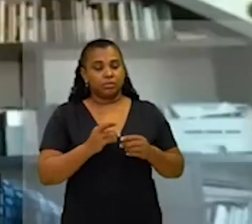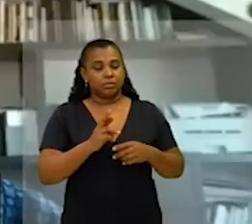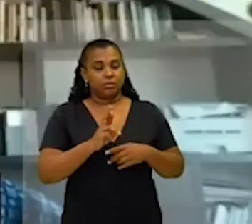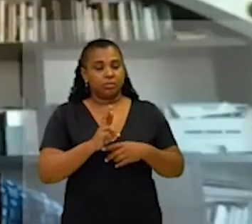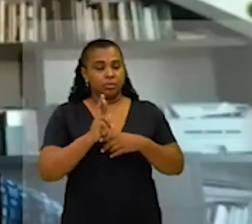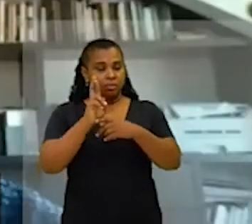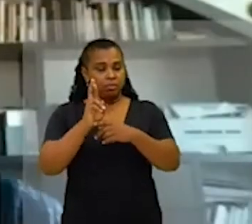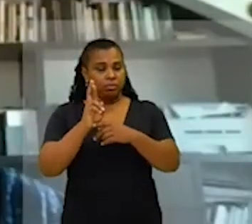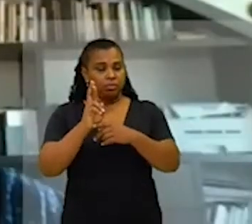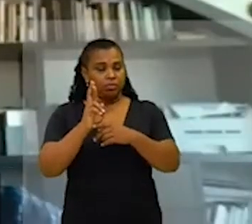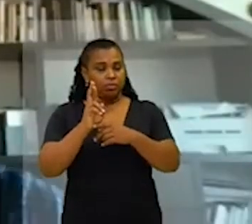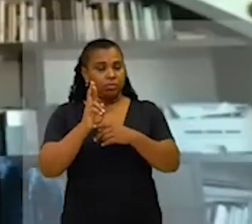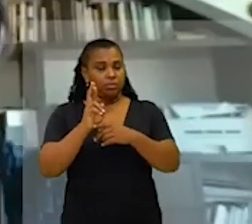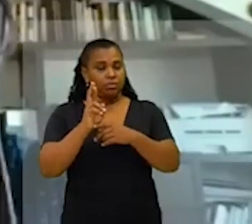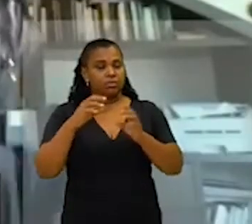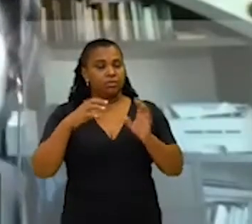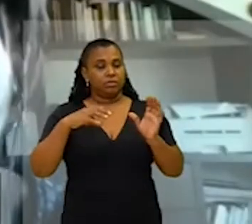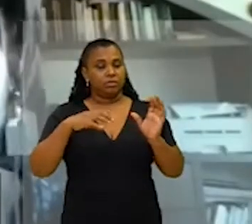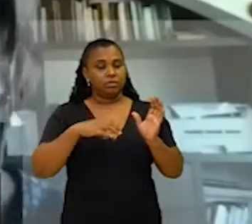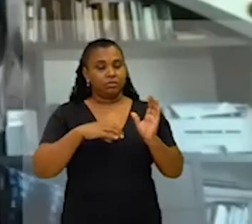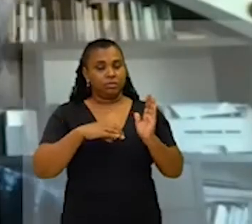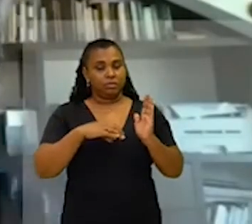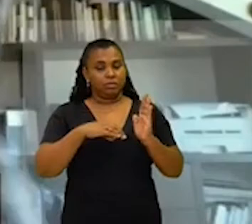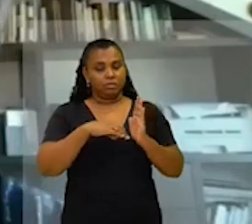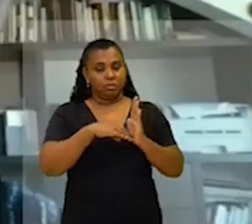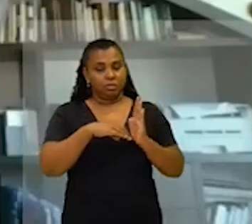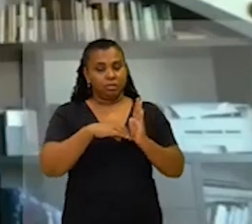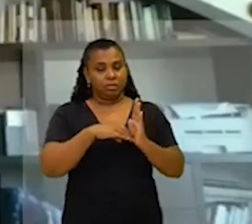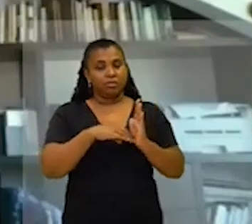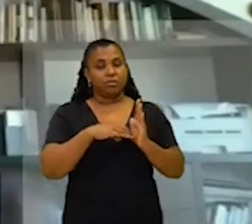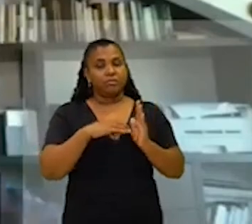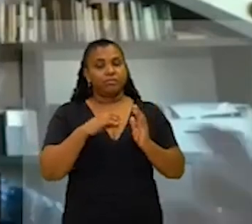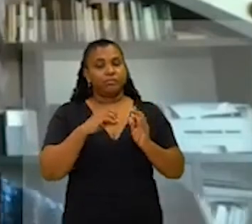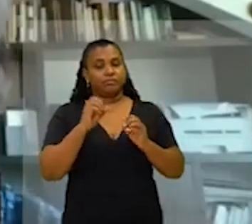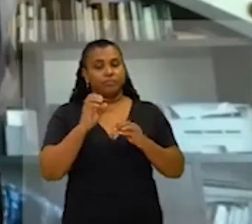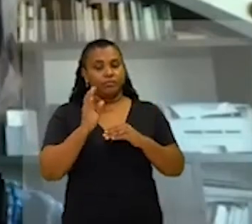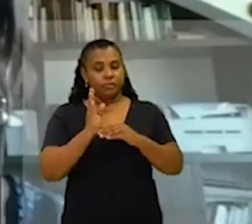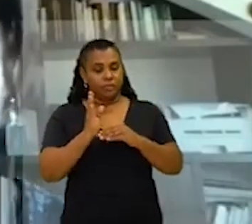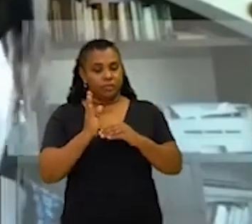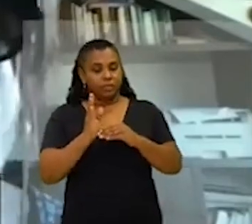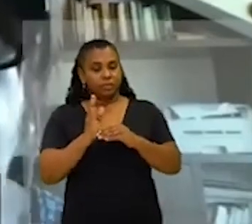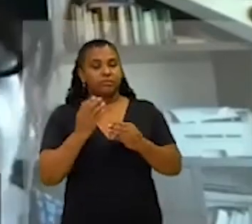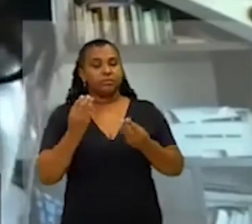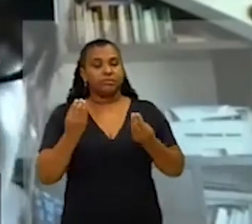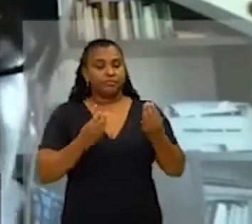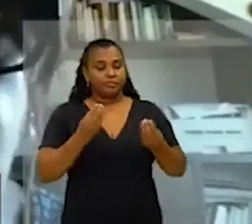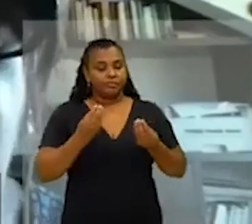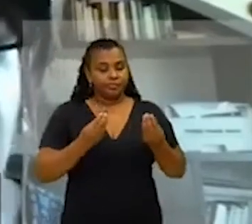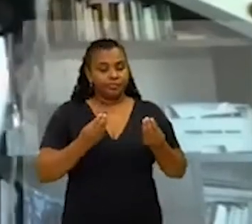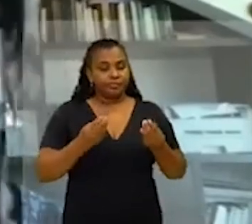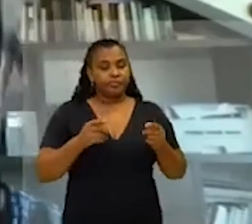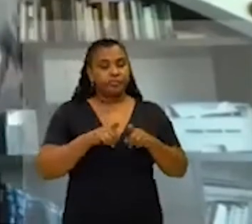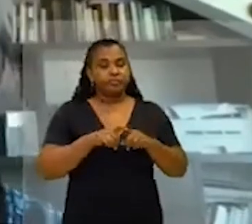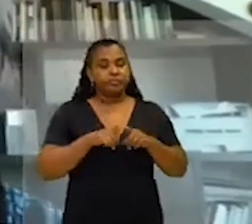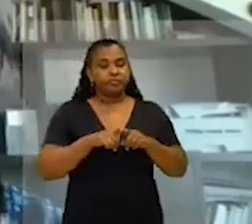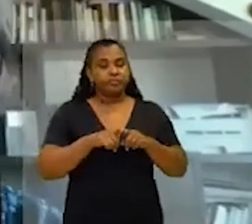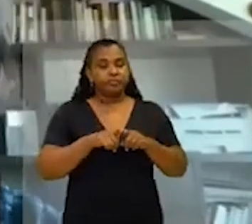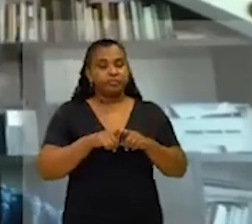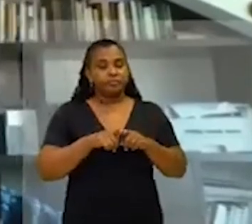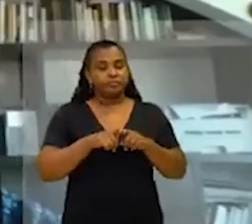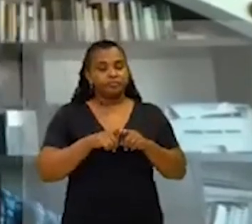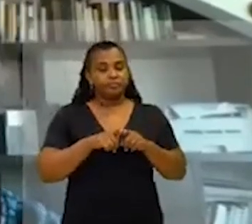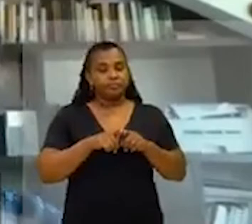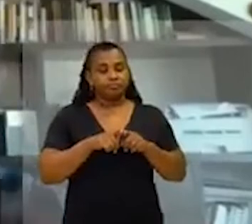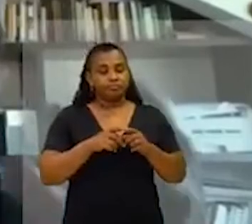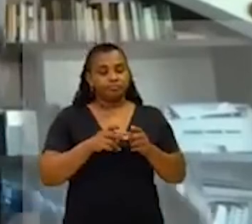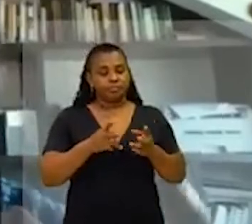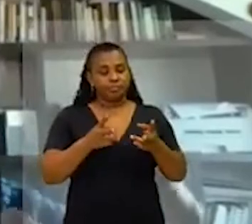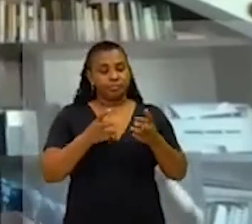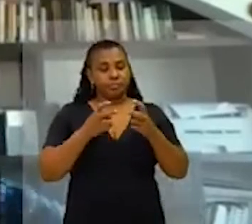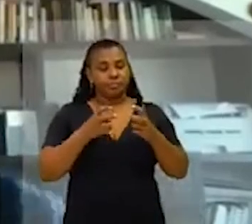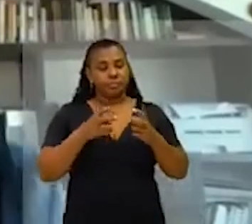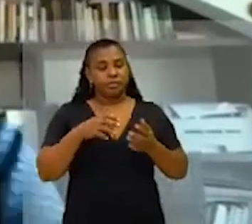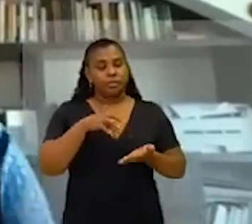legislativas como indicadores da distribuição e não dá toda essa concentração de poder financeiro